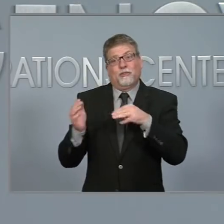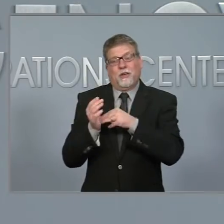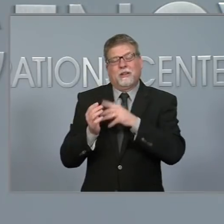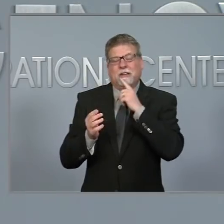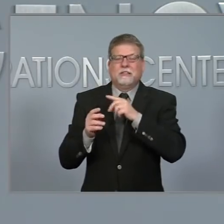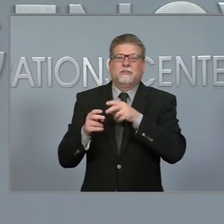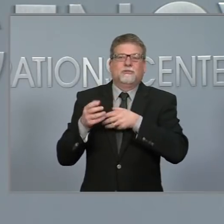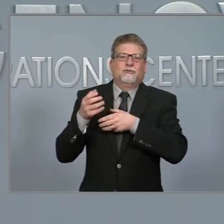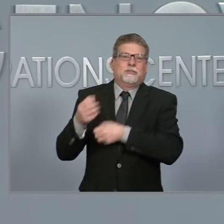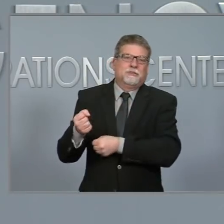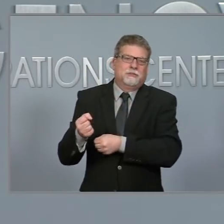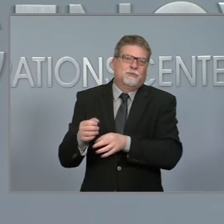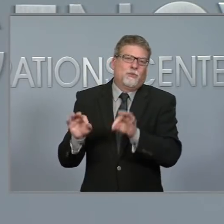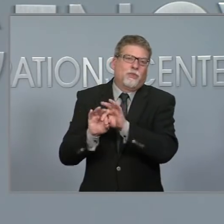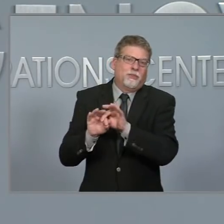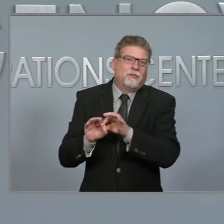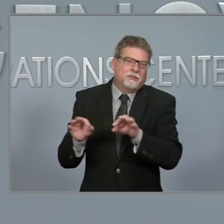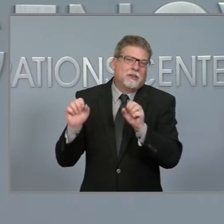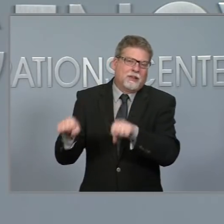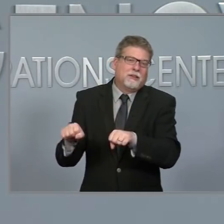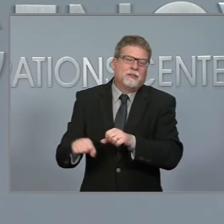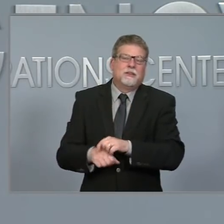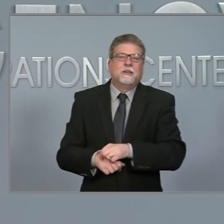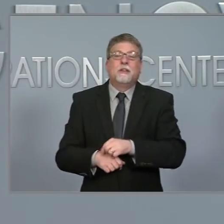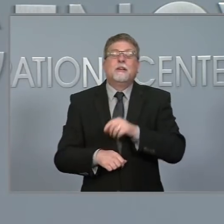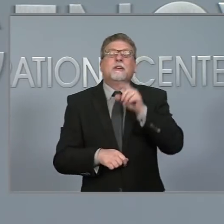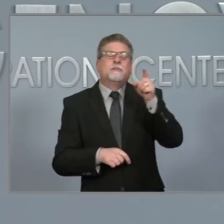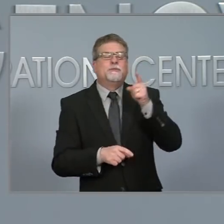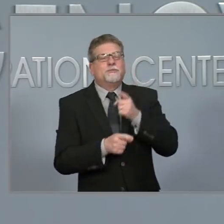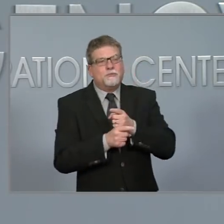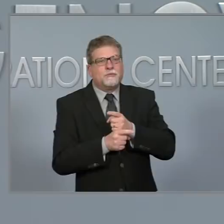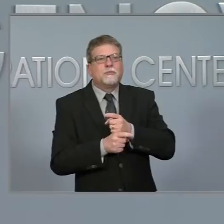estamos trabajando para cerciorarnos de que los padres reciban la información de